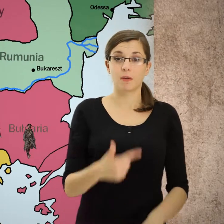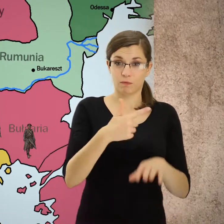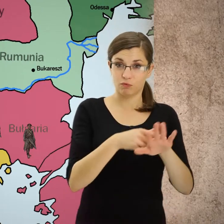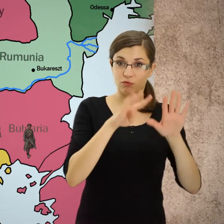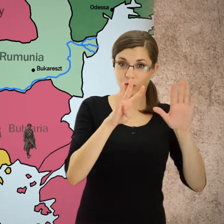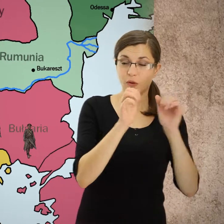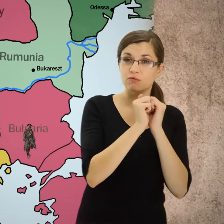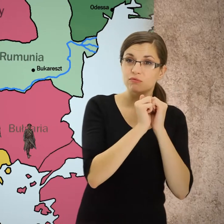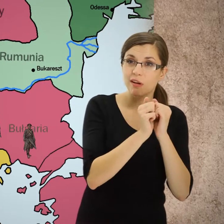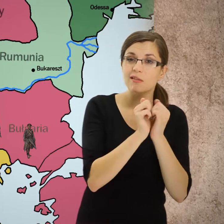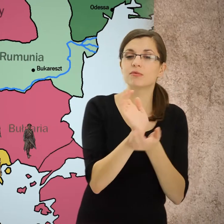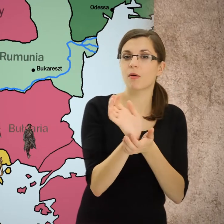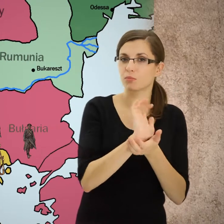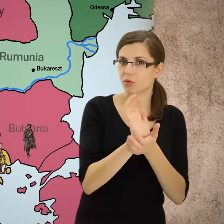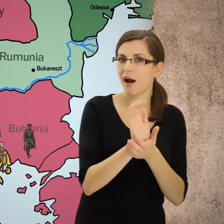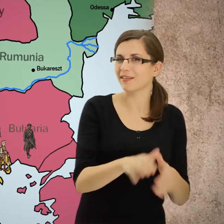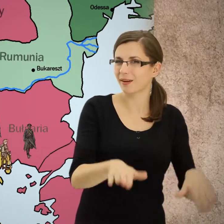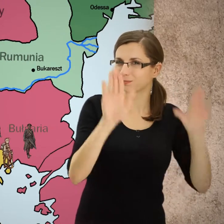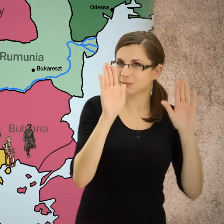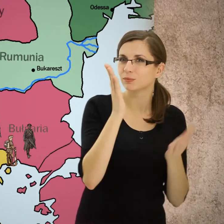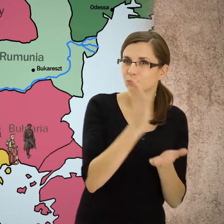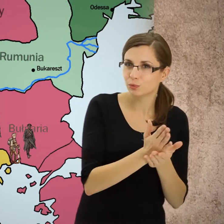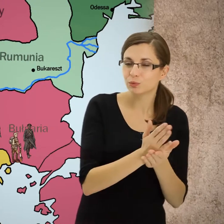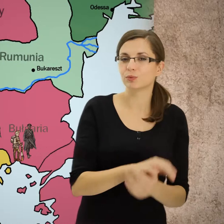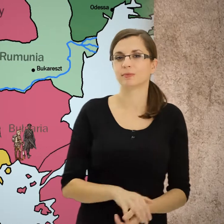Bułgaria skapitulowała 29 września.